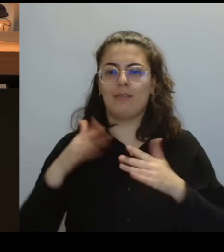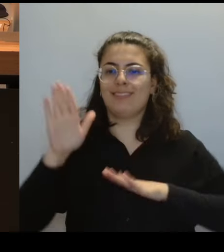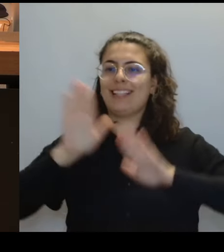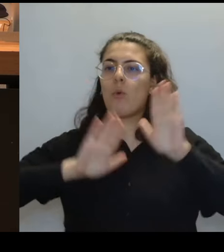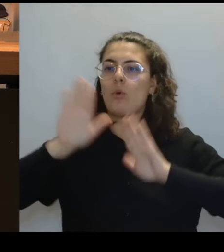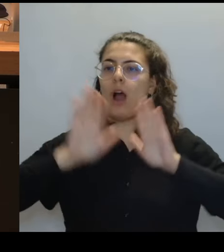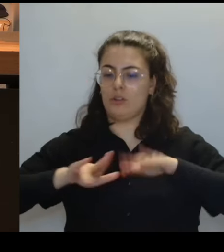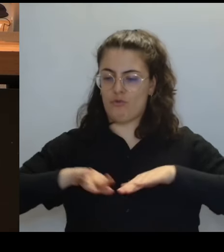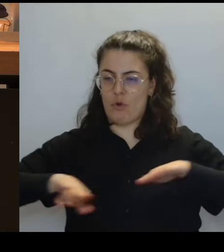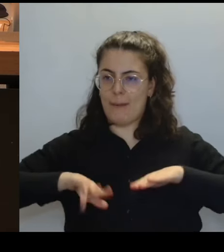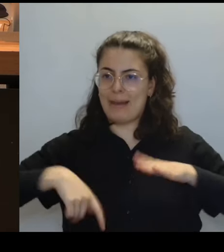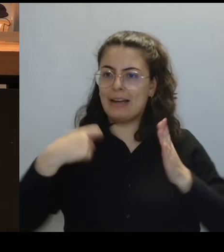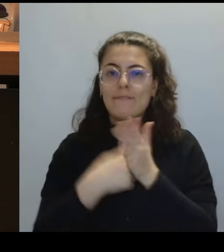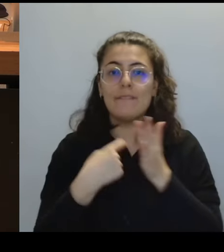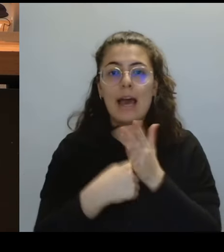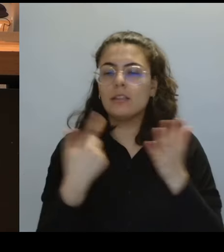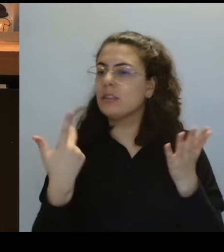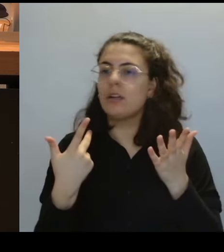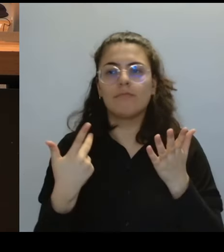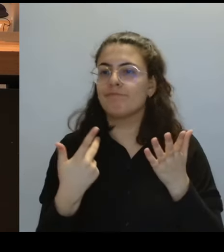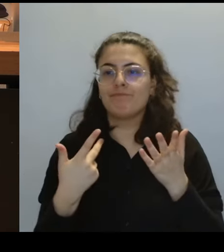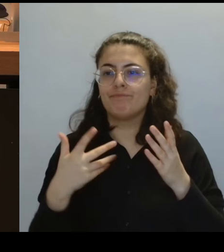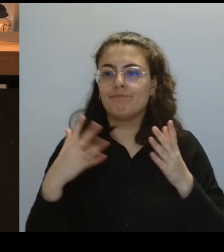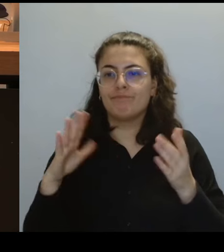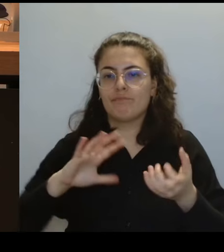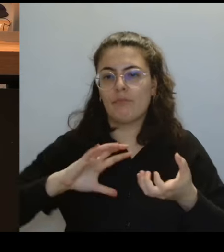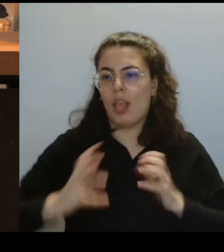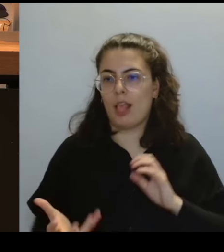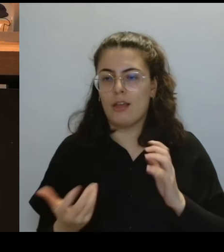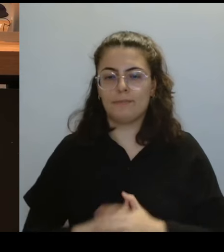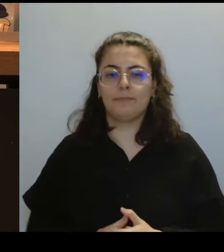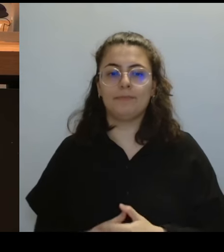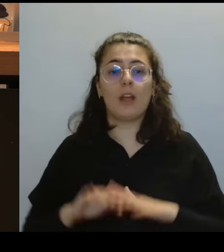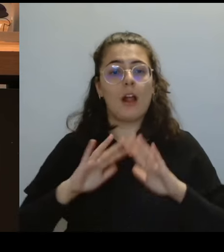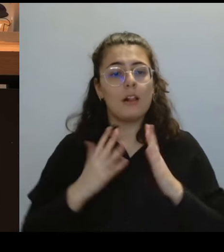Das Recht auf Schutz vor politischer Verfolgung, Krieg und Tod ist